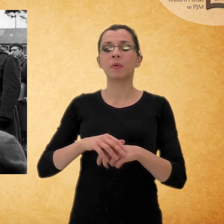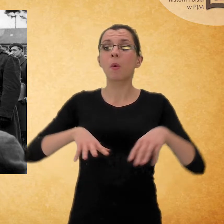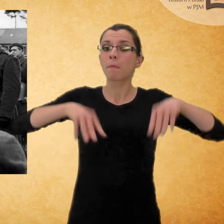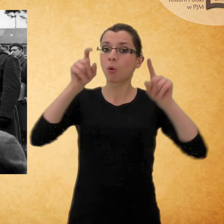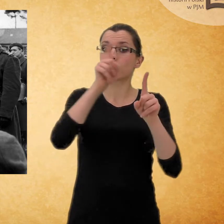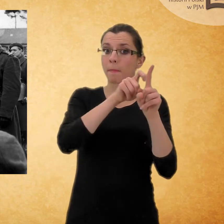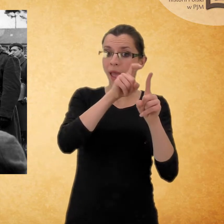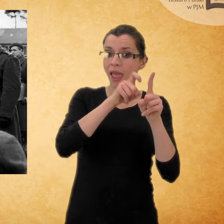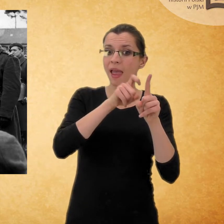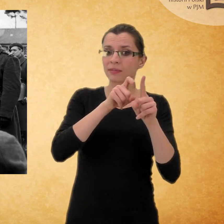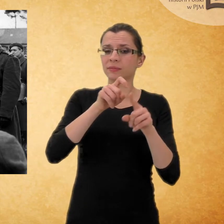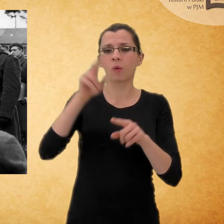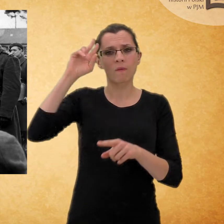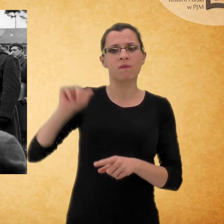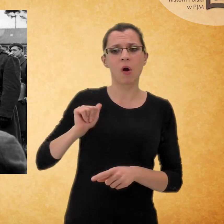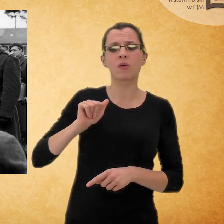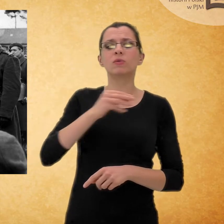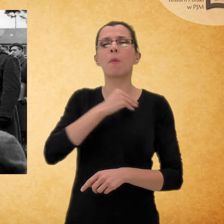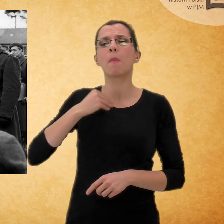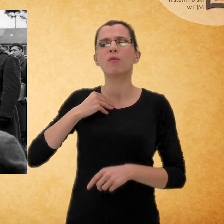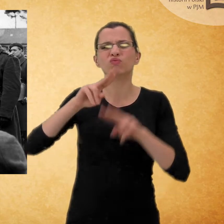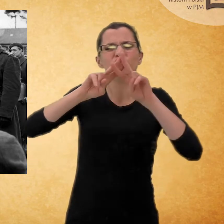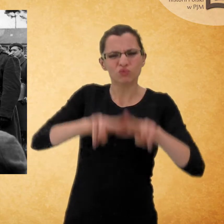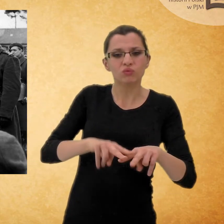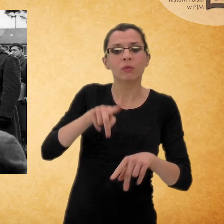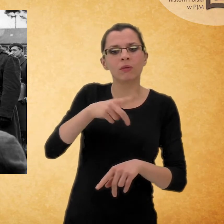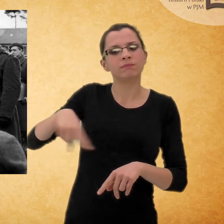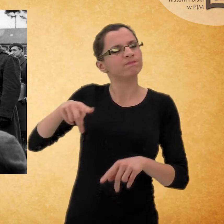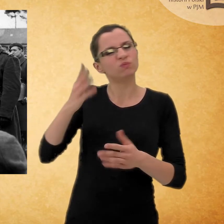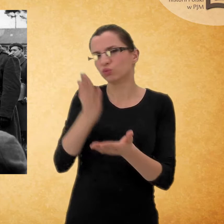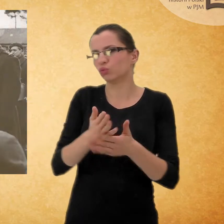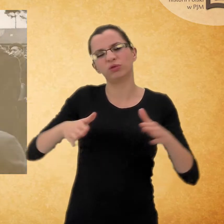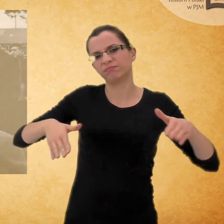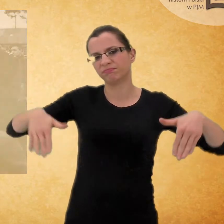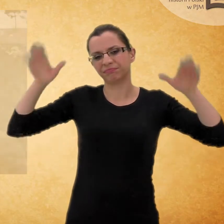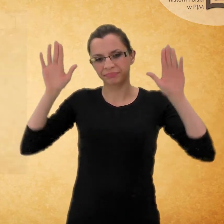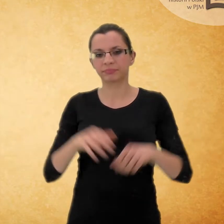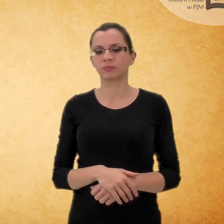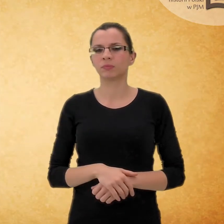Ostatnie oddziały polskie poddały się na początku października.